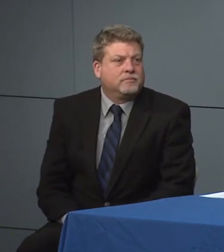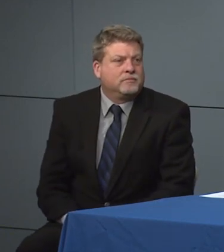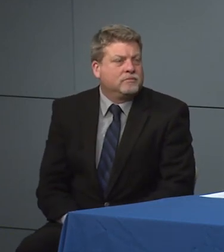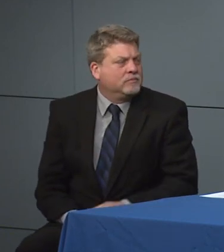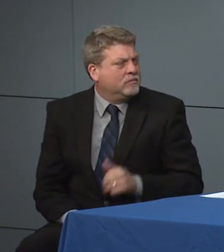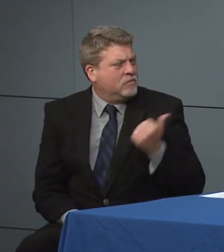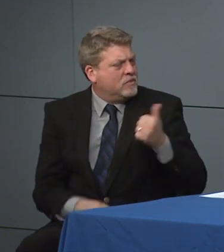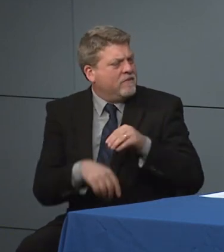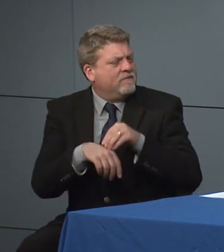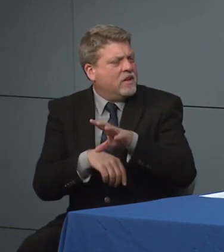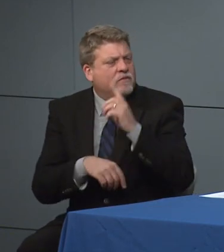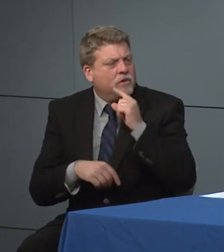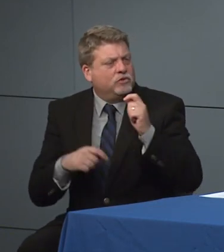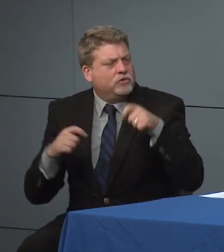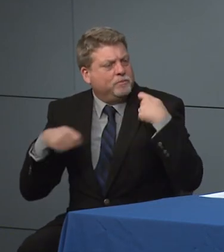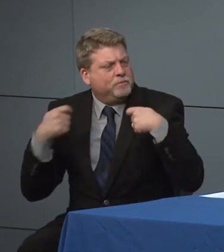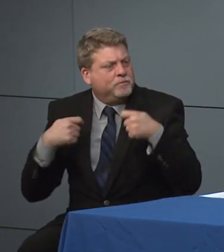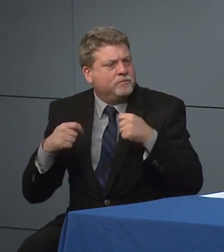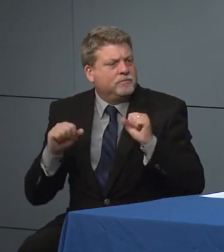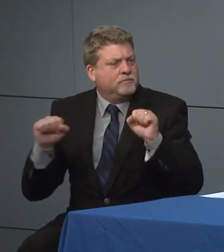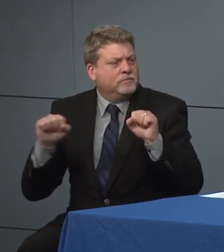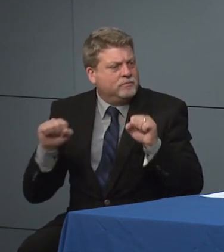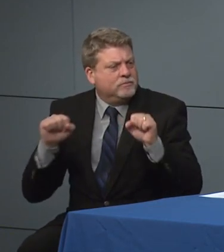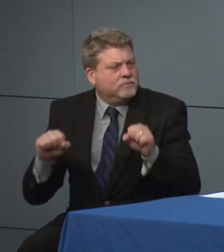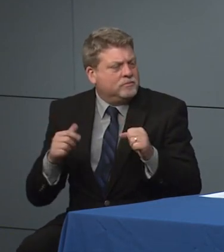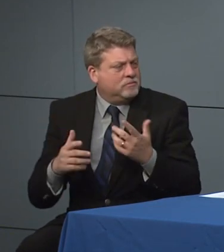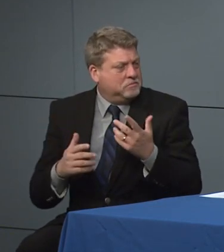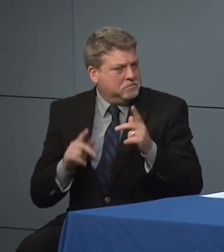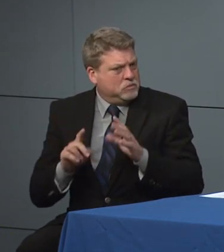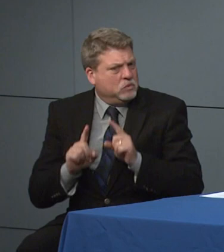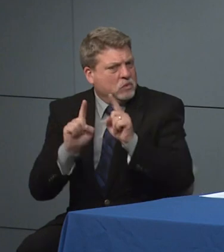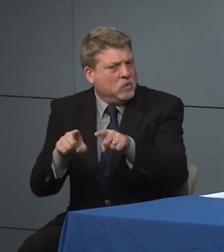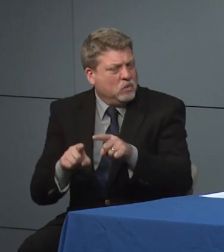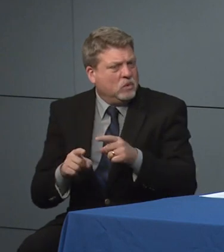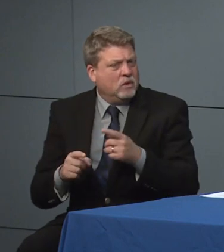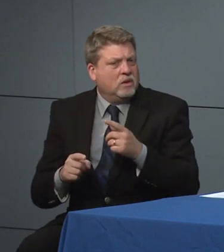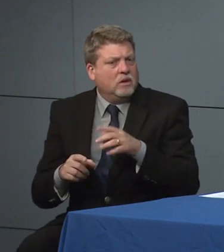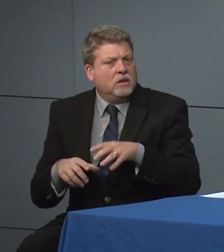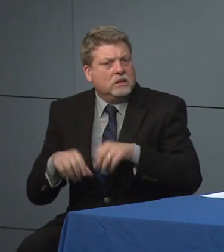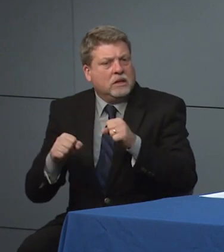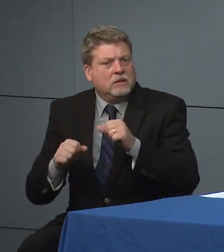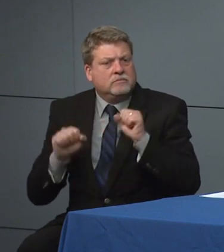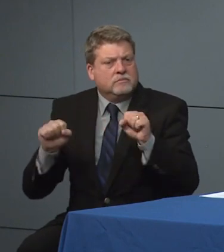Y qué instrucciones de los te para y gimnasios personas que